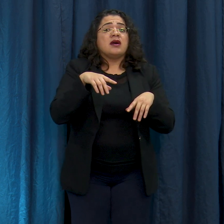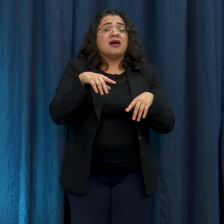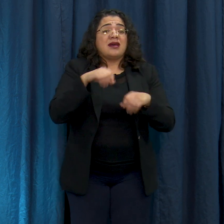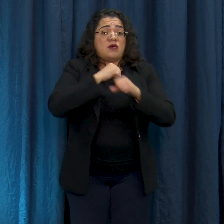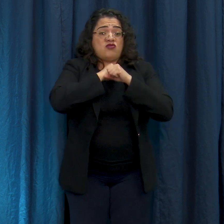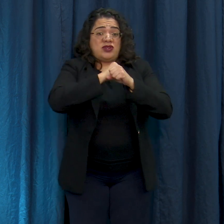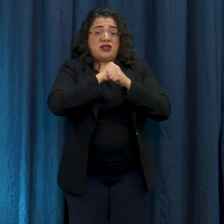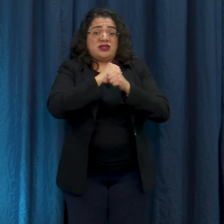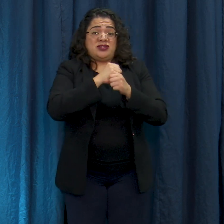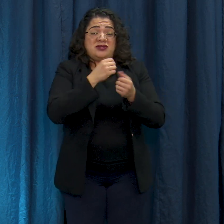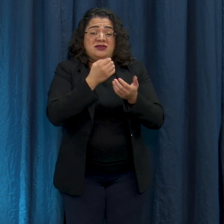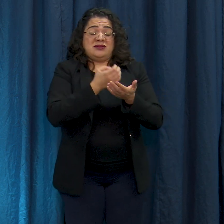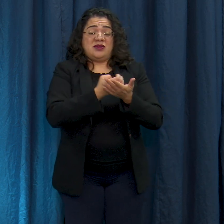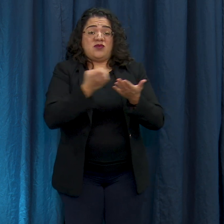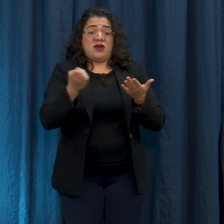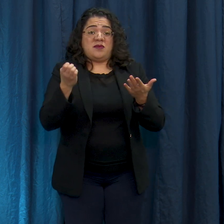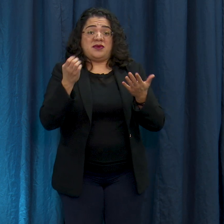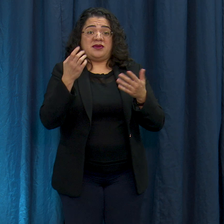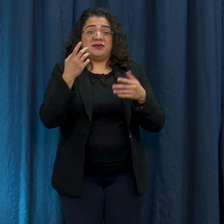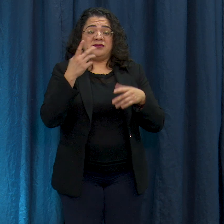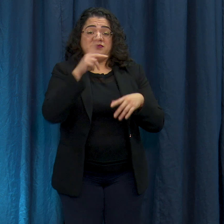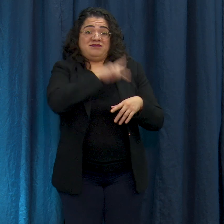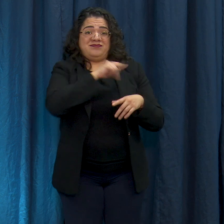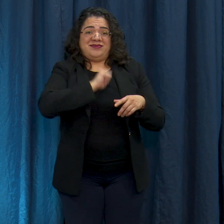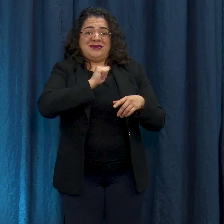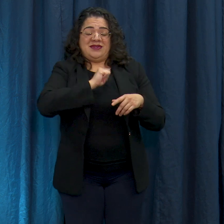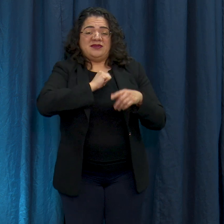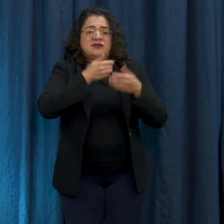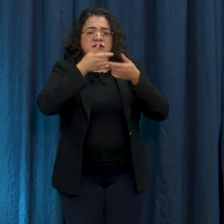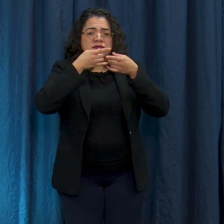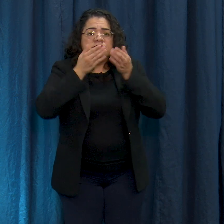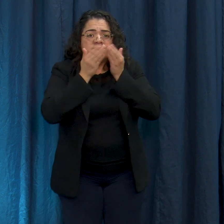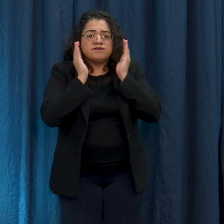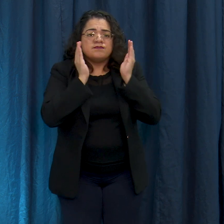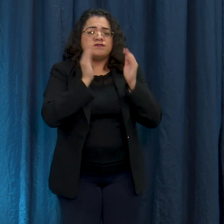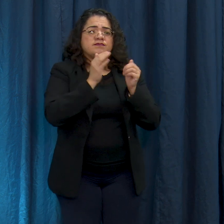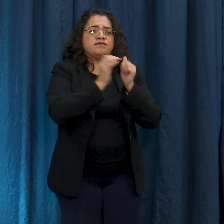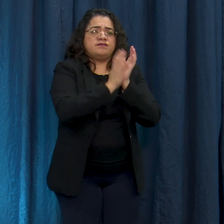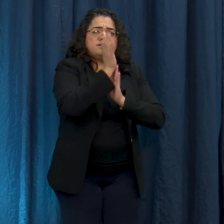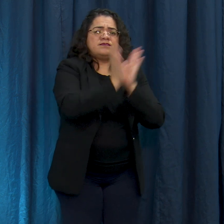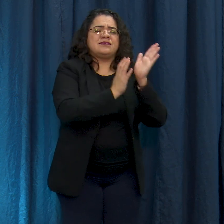necesario hemos tomado medias para display de expertos a personal o